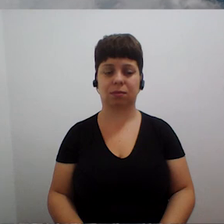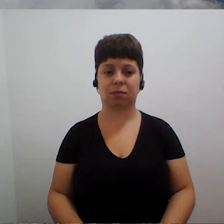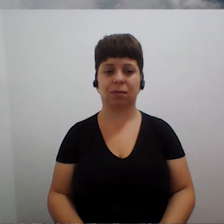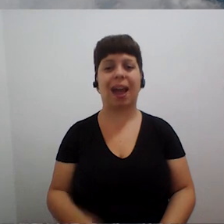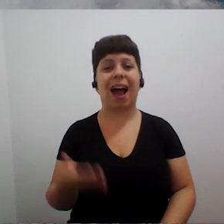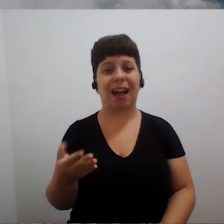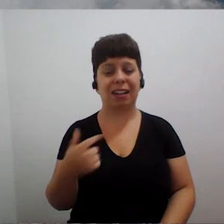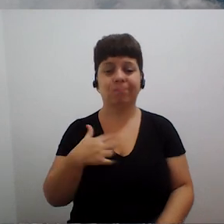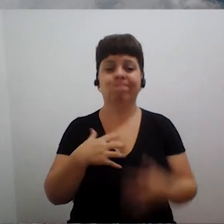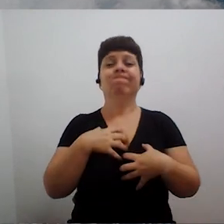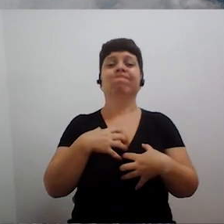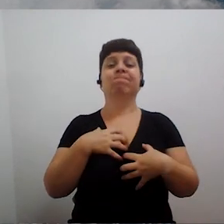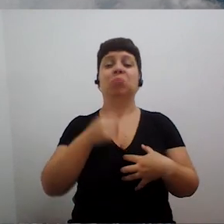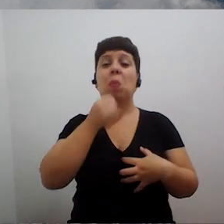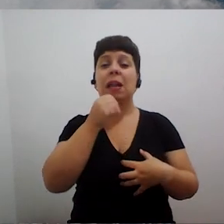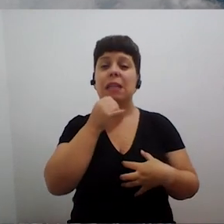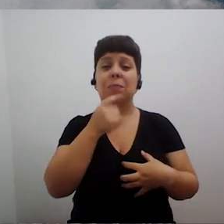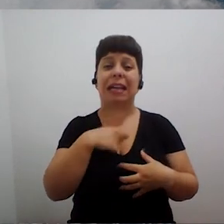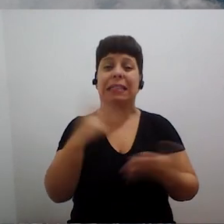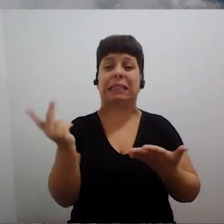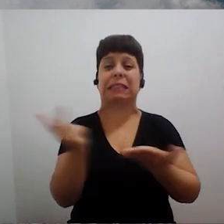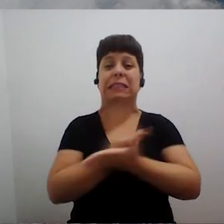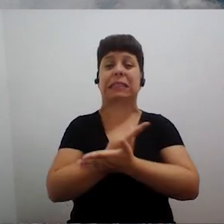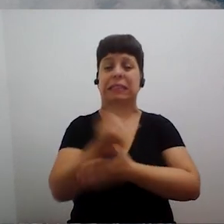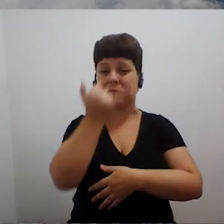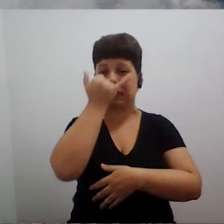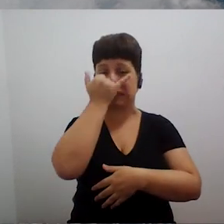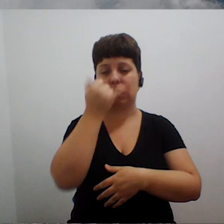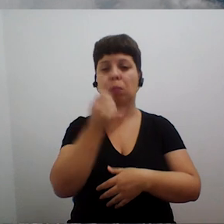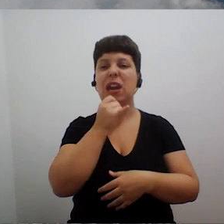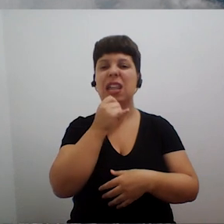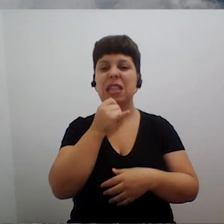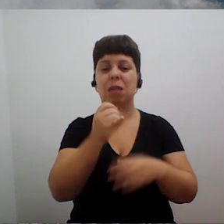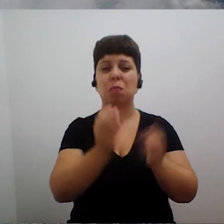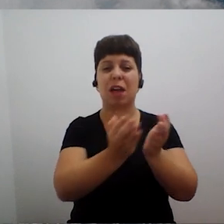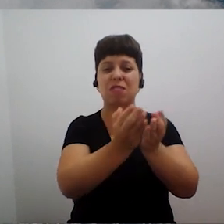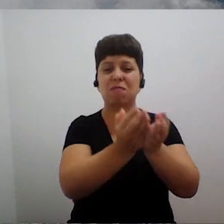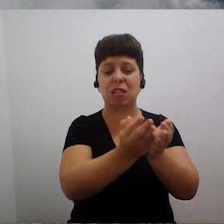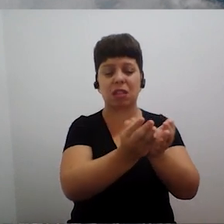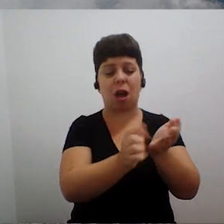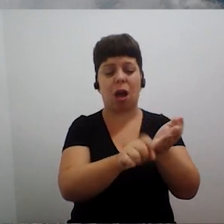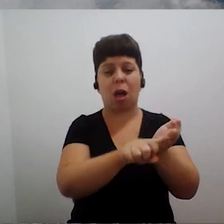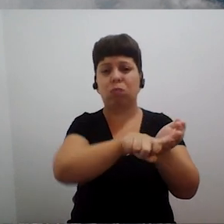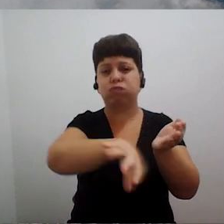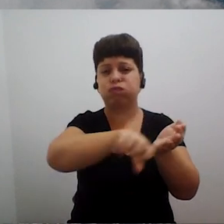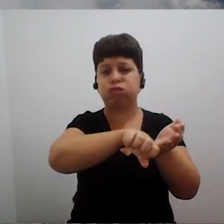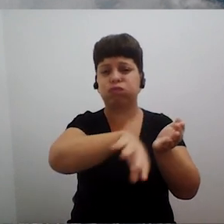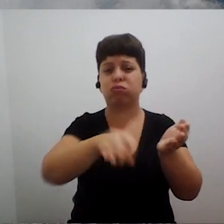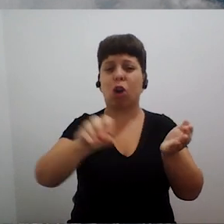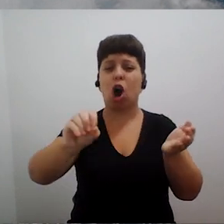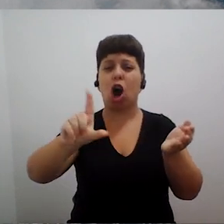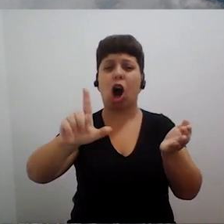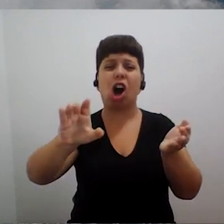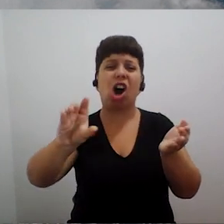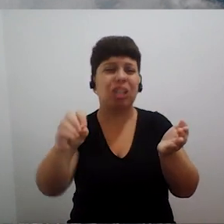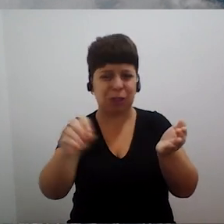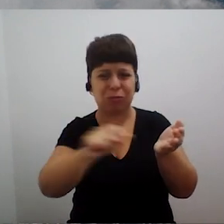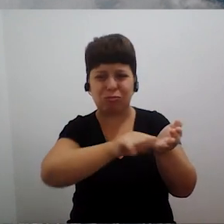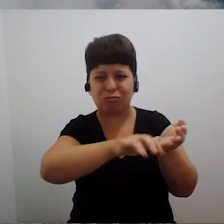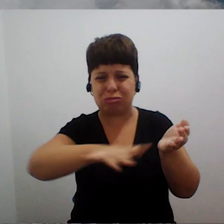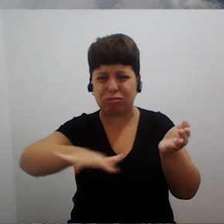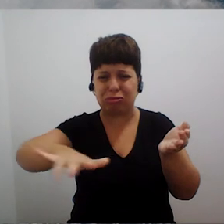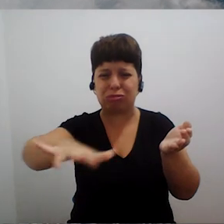a água como derrame de óleo né, que eu acho que de uma certa forma, é uma negligência